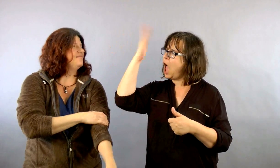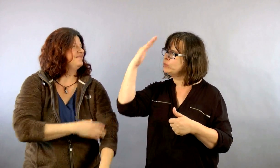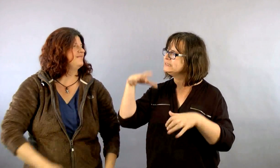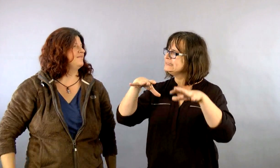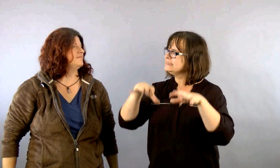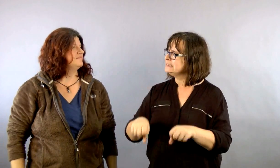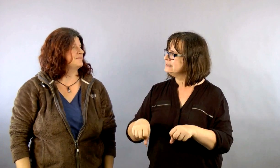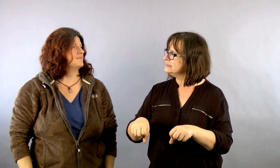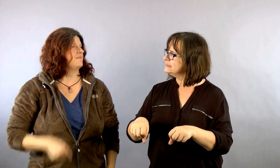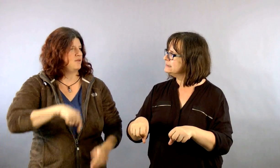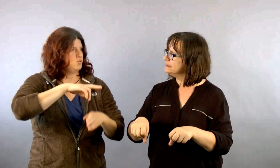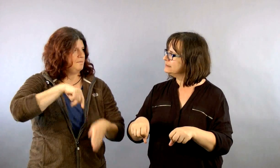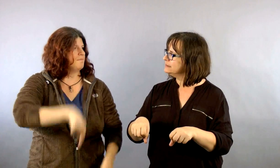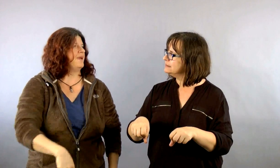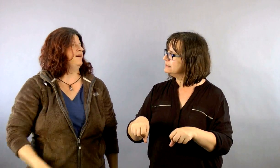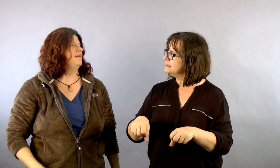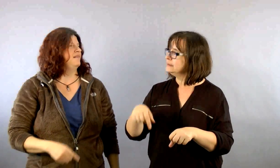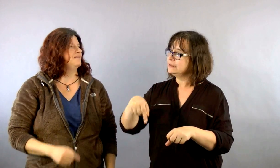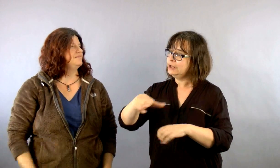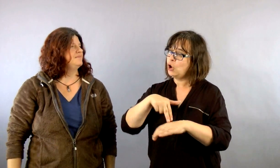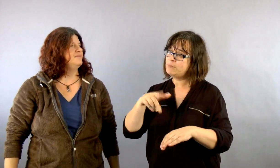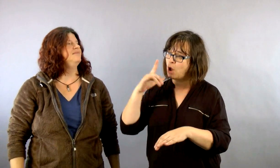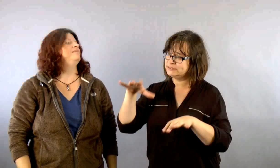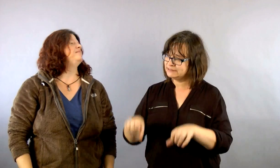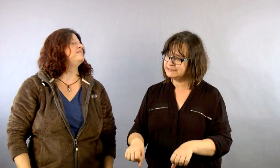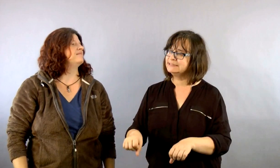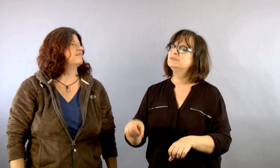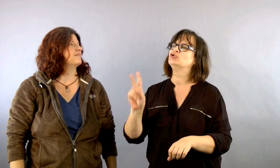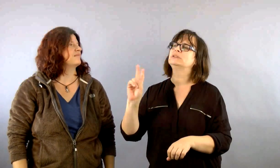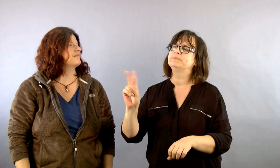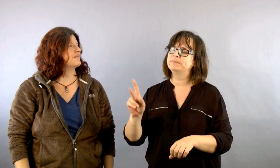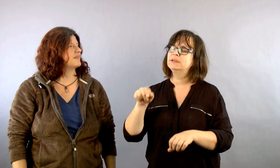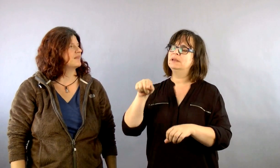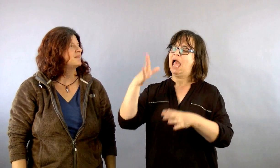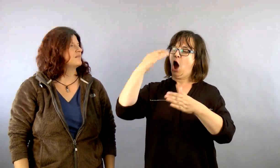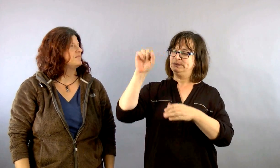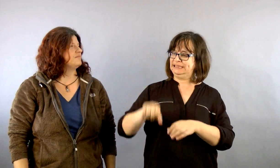Wo ist eigentlich der Hauptsitz der Gebärdensprachlichen Kirchengemeinde? In Nürnberg!